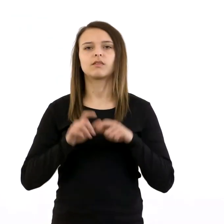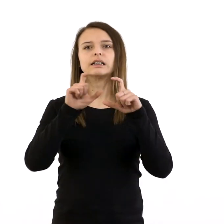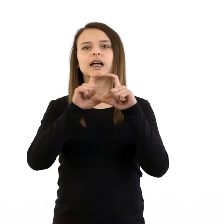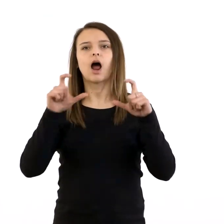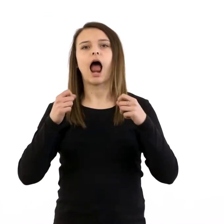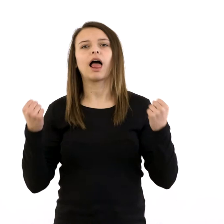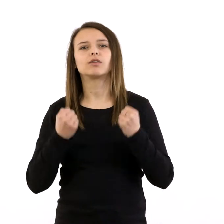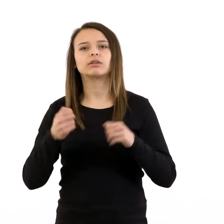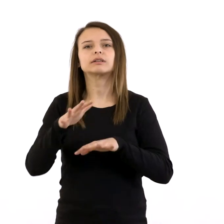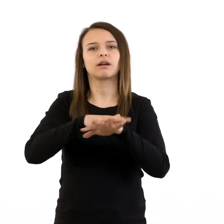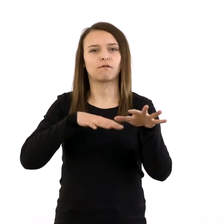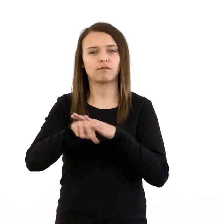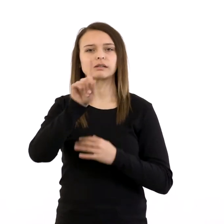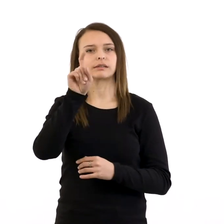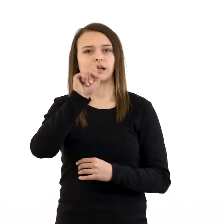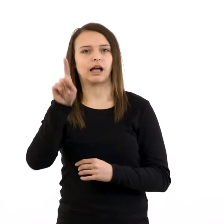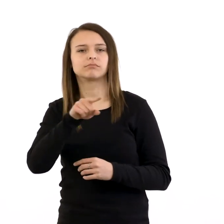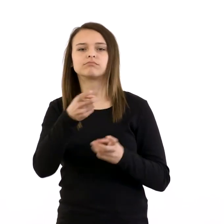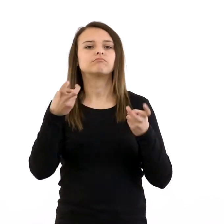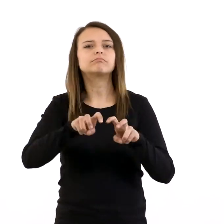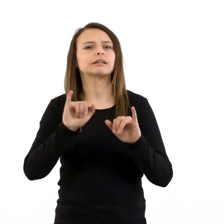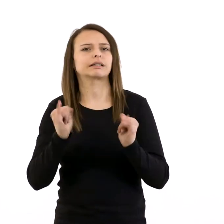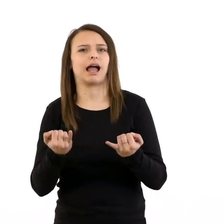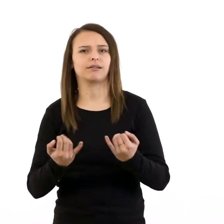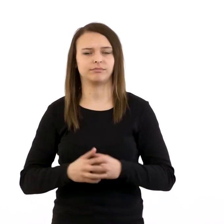Jak założyć Zakład Aktywności Zawodowej (ZAZ)?